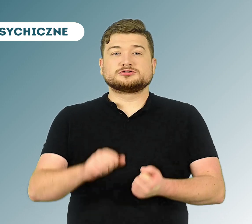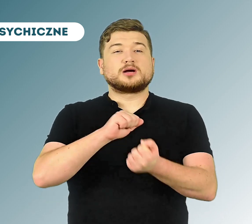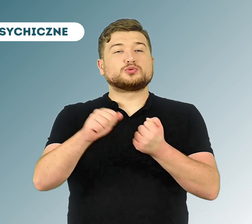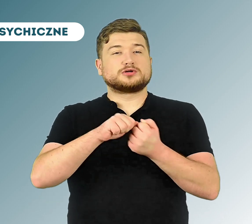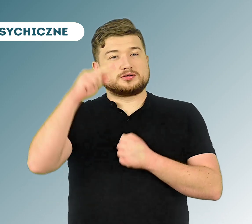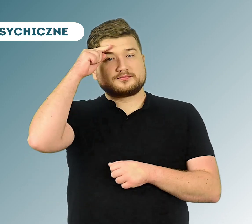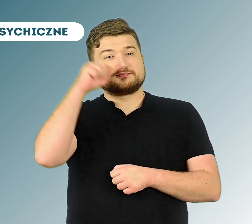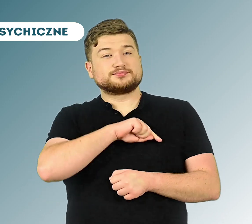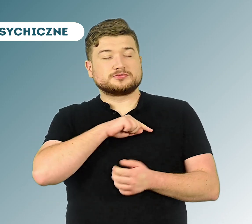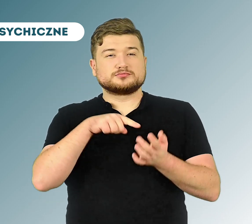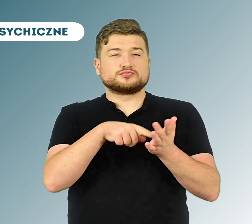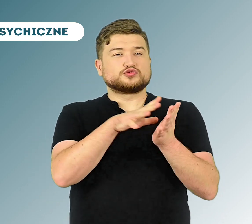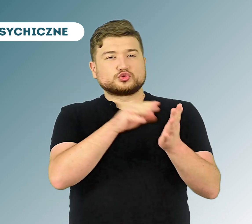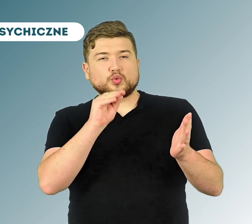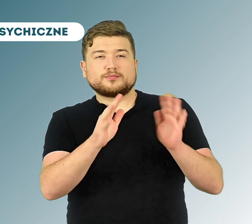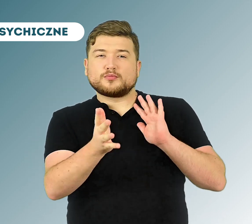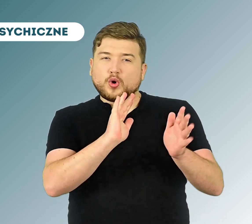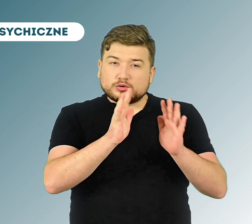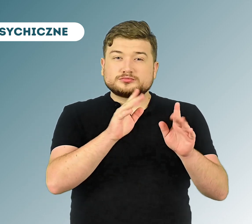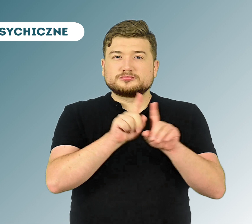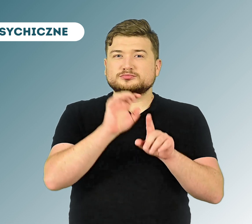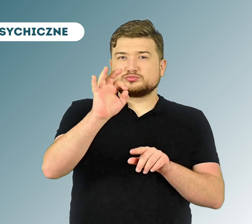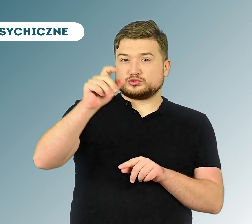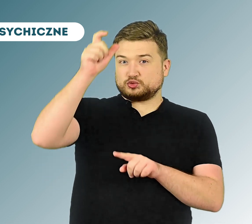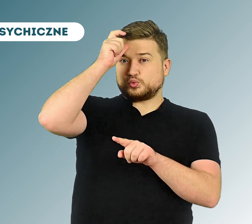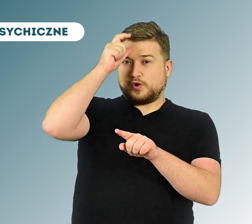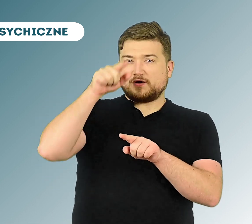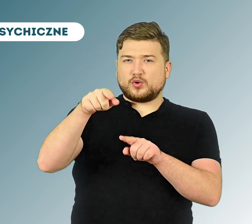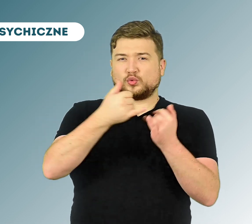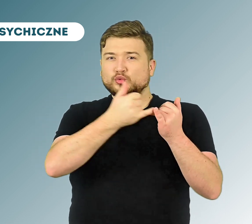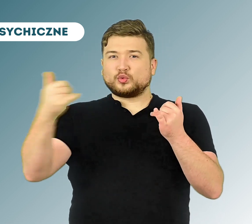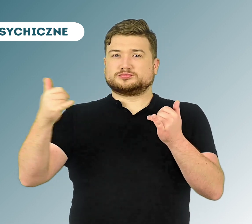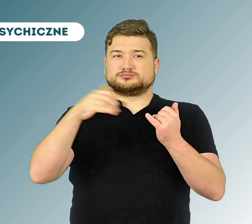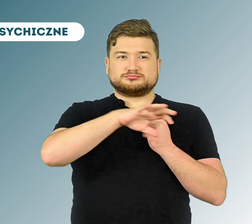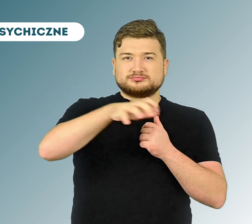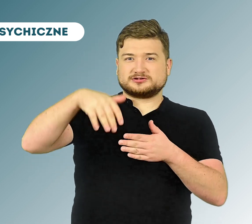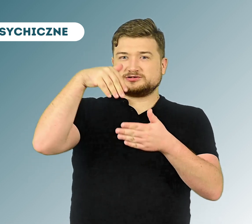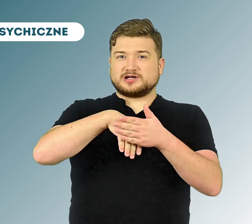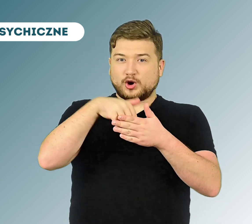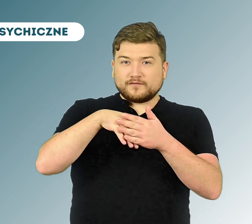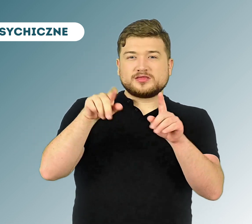Zaburzanie psychiczne to wzorce lub zespoły zachowań,